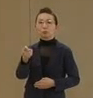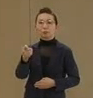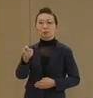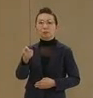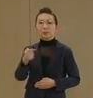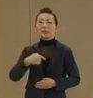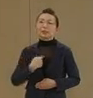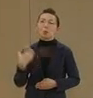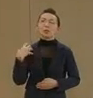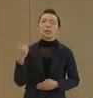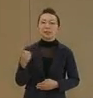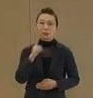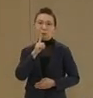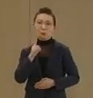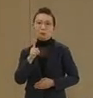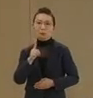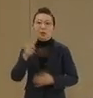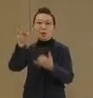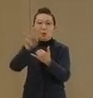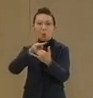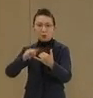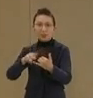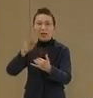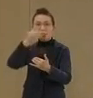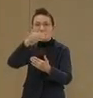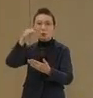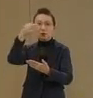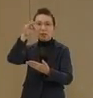防災予算を削減しています